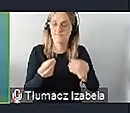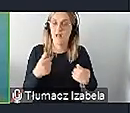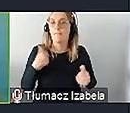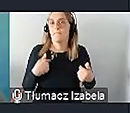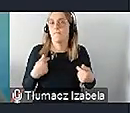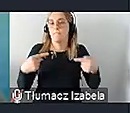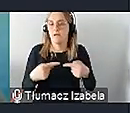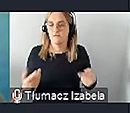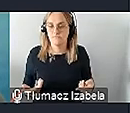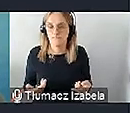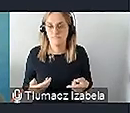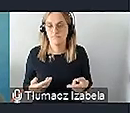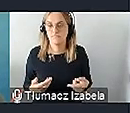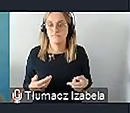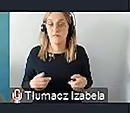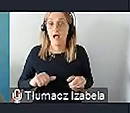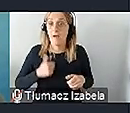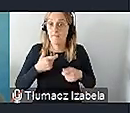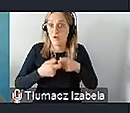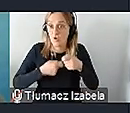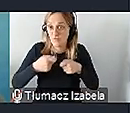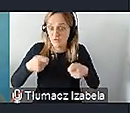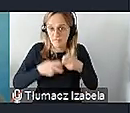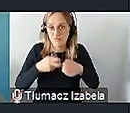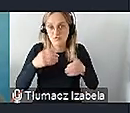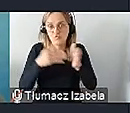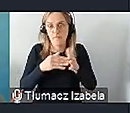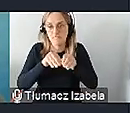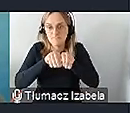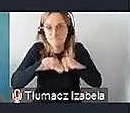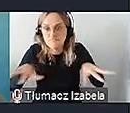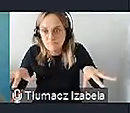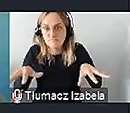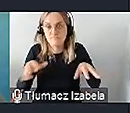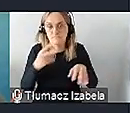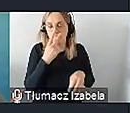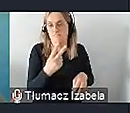Pani Renata: "Żeby rozwiązać ten problem, trzeba będzie zobaczyć szerszy kontekst". Super.